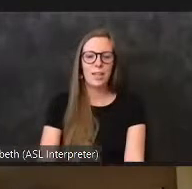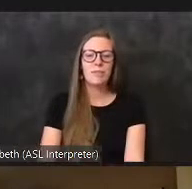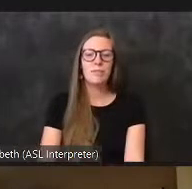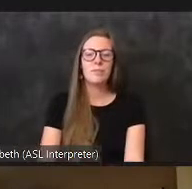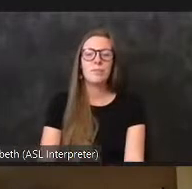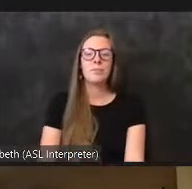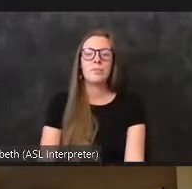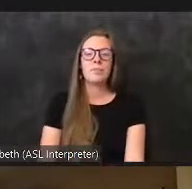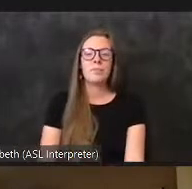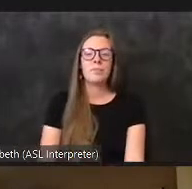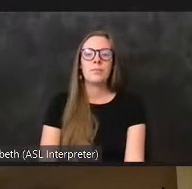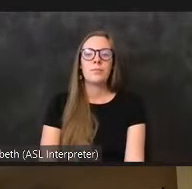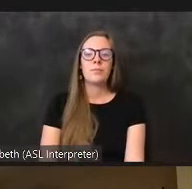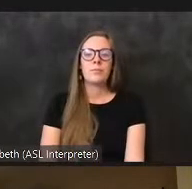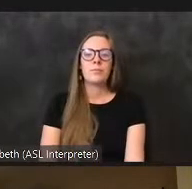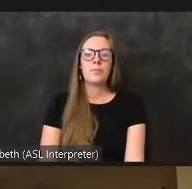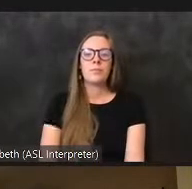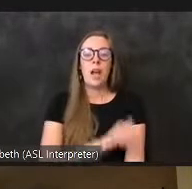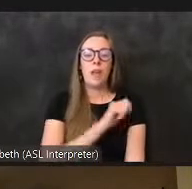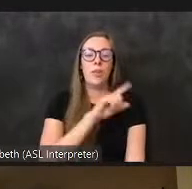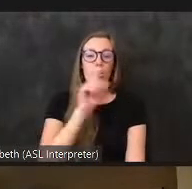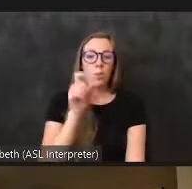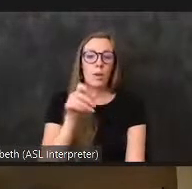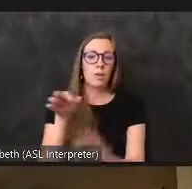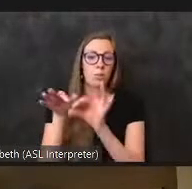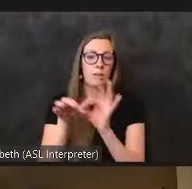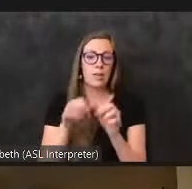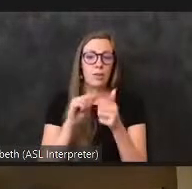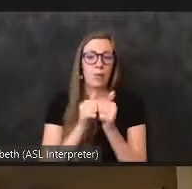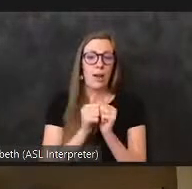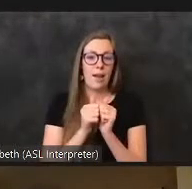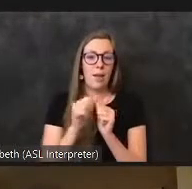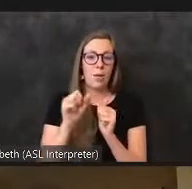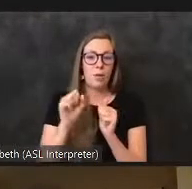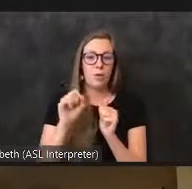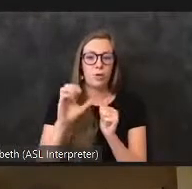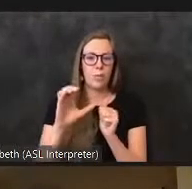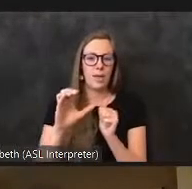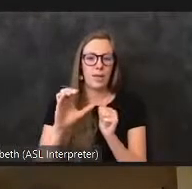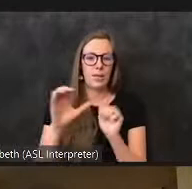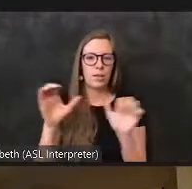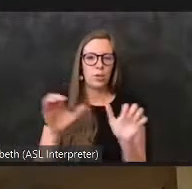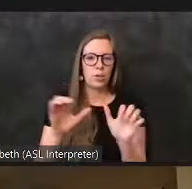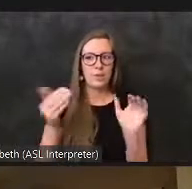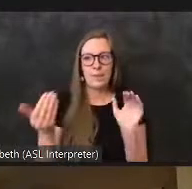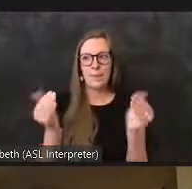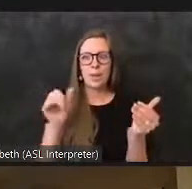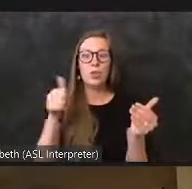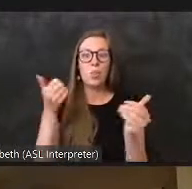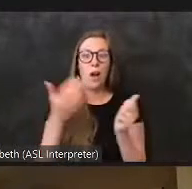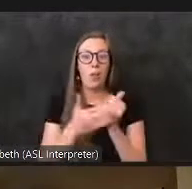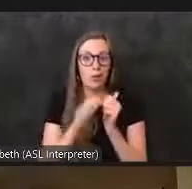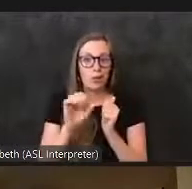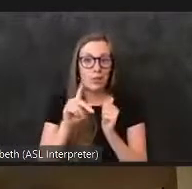Hay un número de preguntas relacionadas a cómo Sonoma akani va en comparación a otros condados.